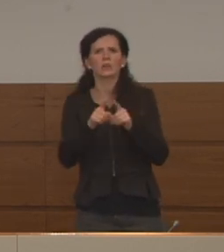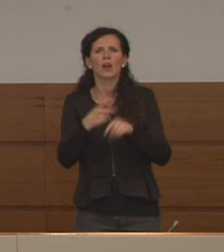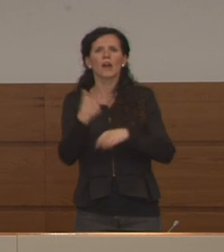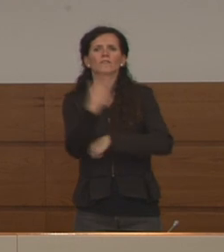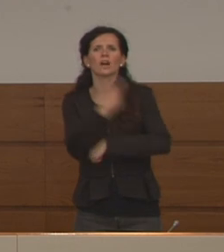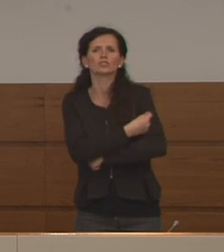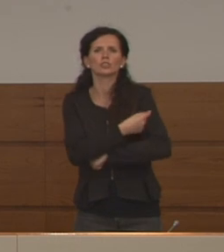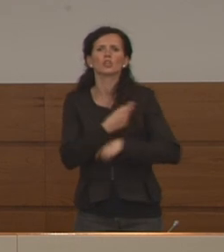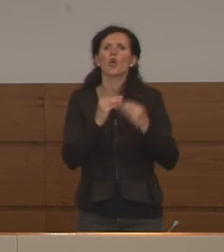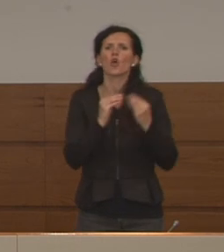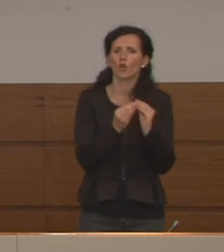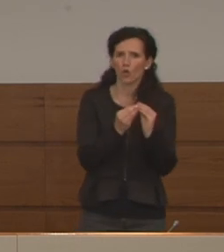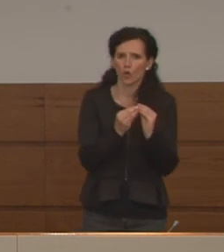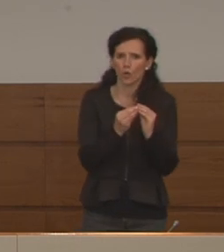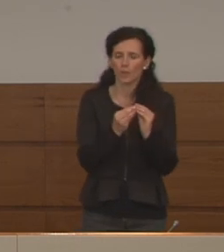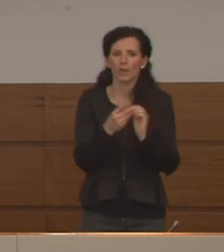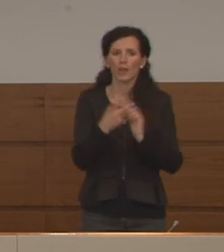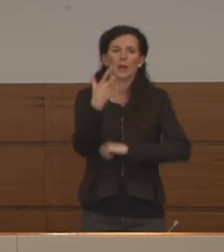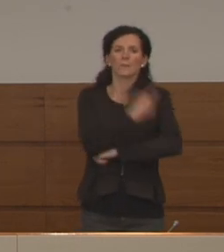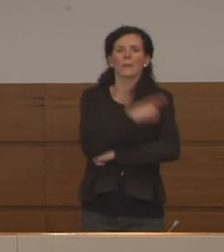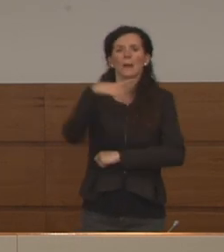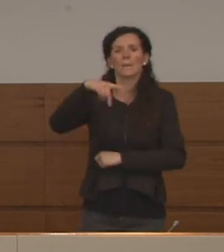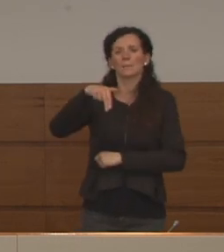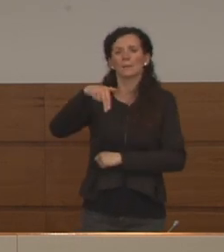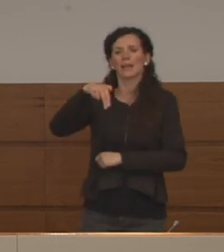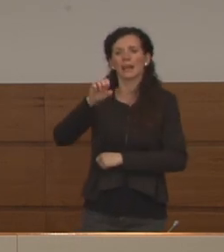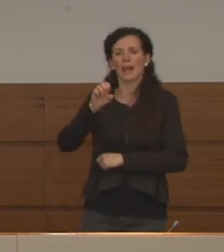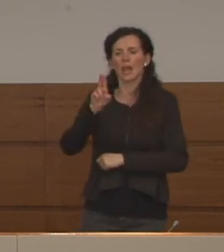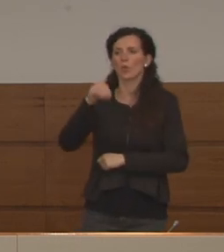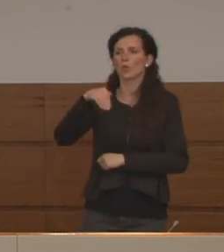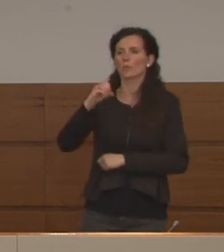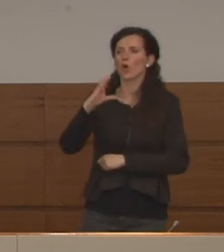l'influenza e contro lo pneumococco, perché saranno anche fattori confondenti